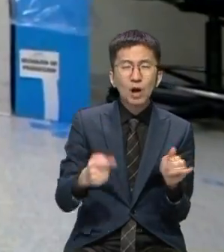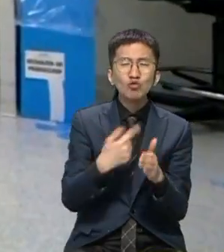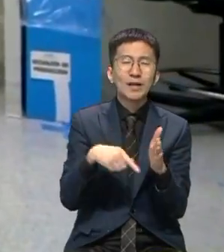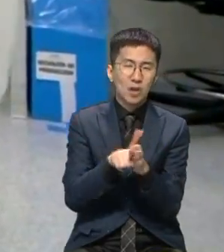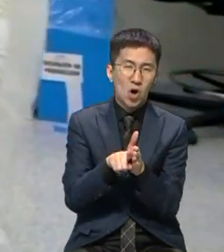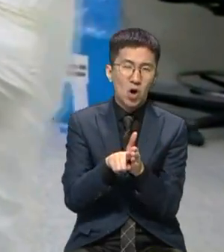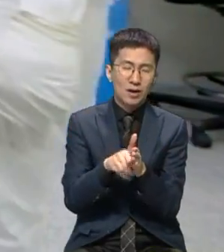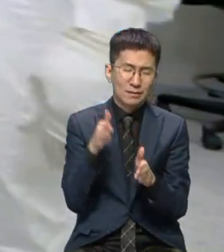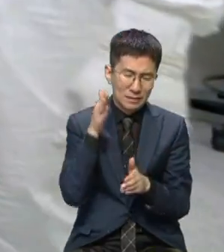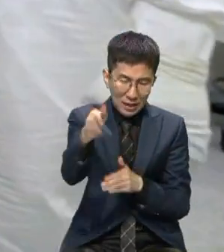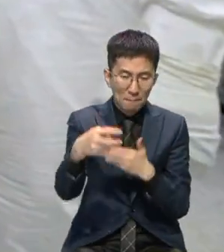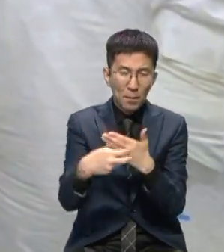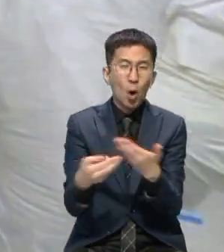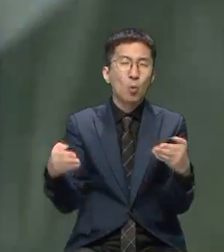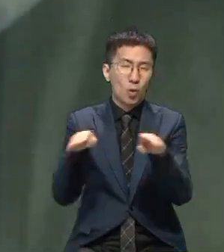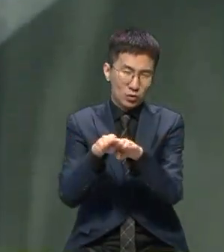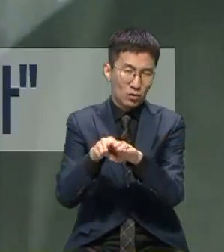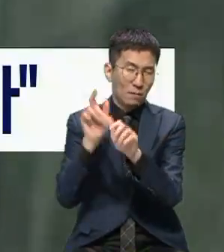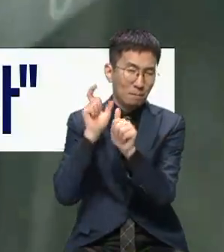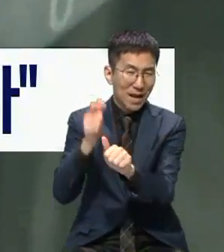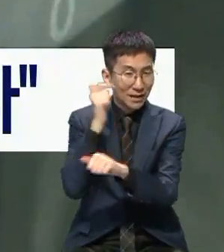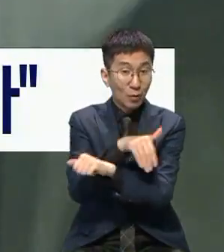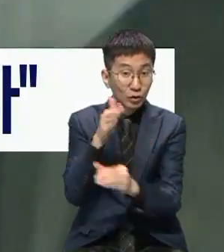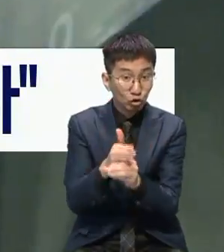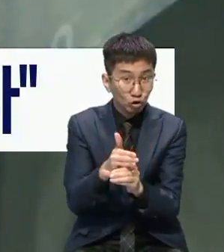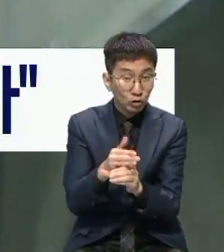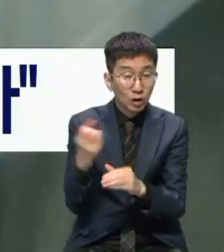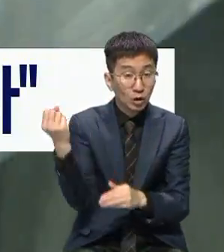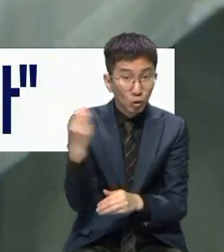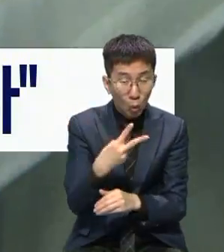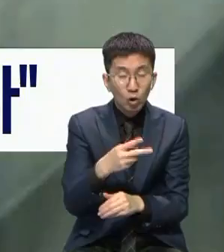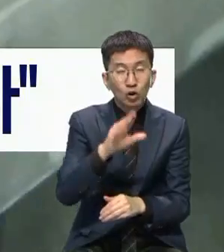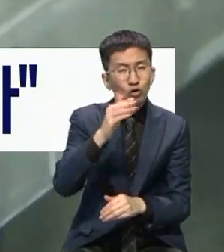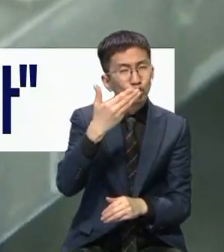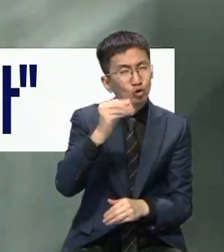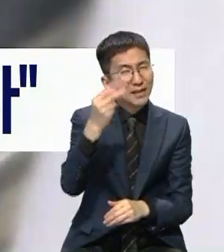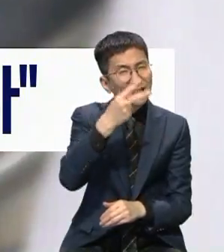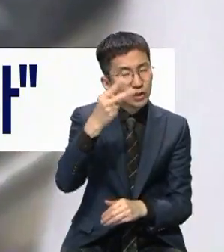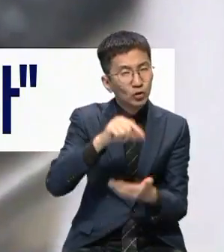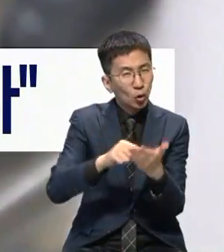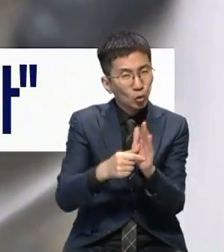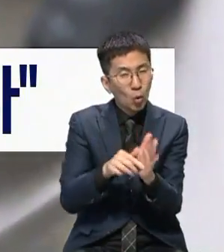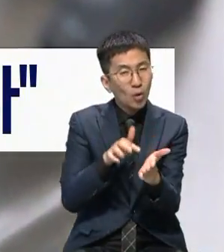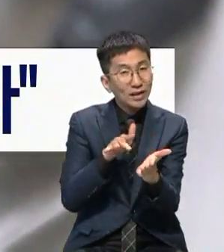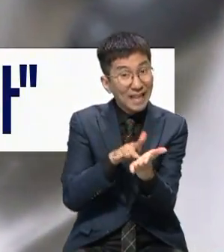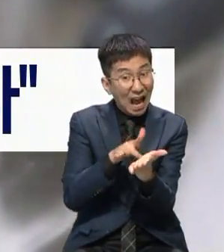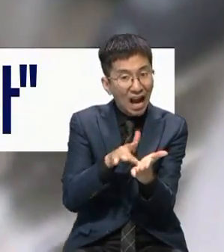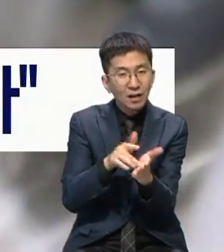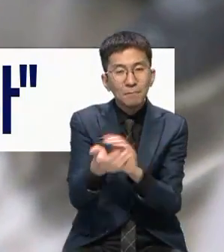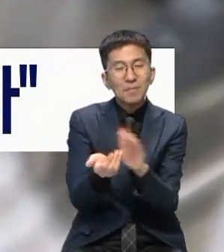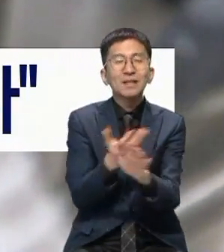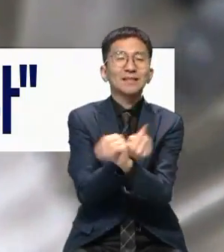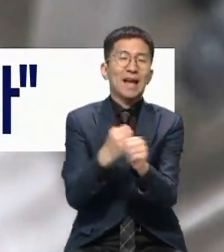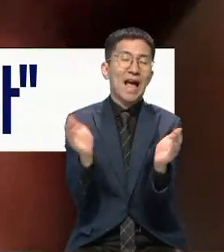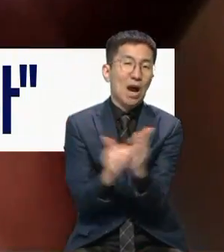또 먹는 코로나 치료제 9만 2천 명분 선구매 계약을 다음 달 초까지 확정하고 도입 시기도 최대한 앞당기겠다고 밝혔습니다.